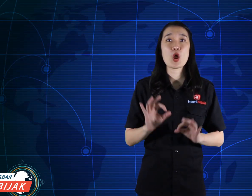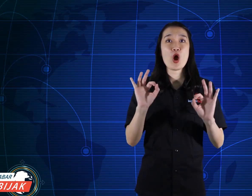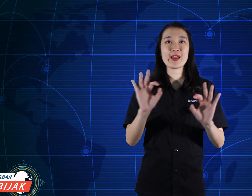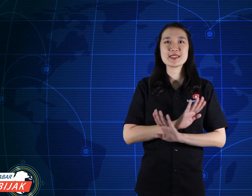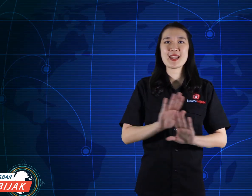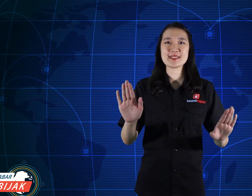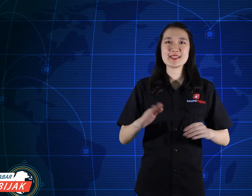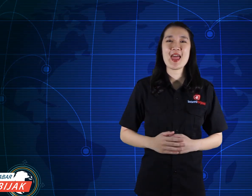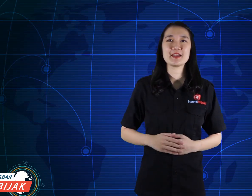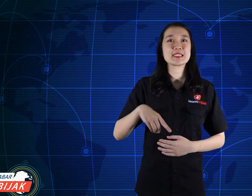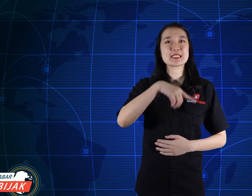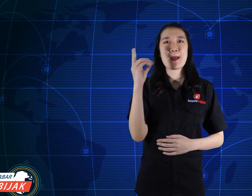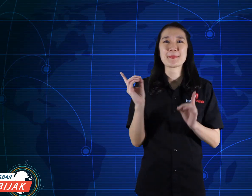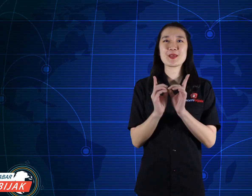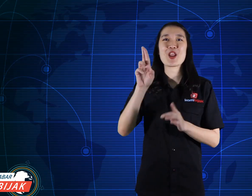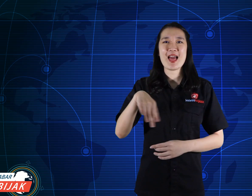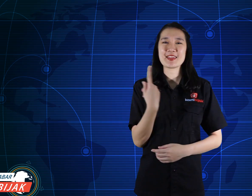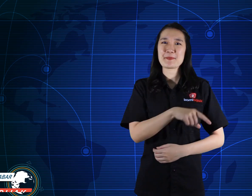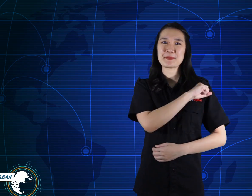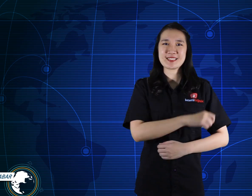Oke sekian. Sampai jumpa lagi di KamiBijak.